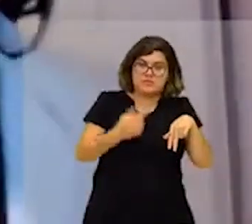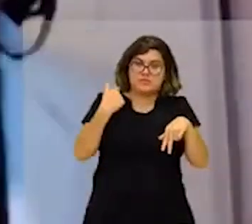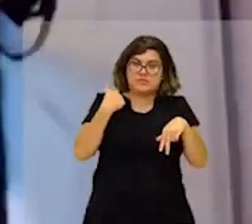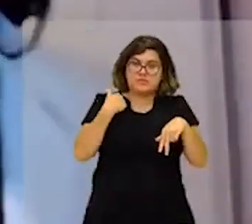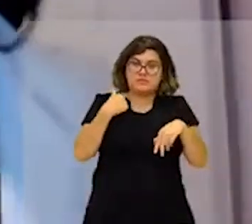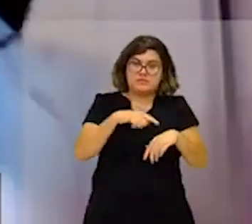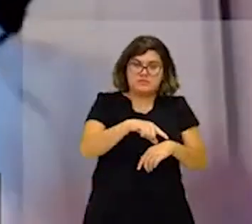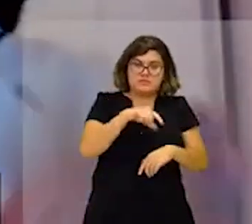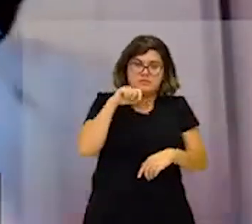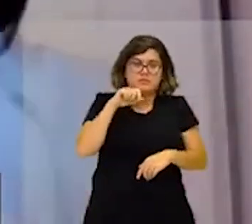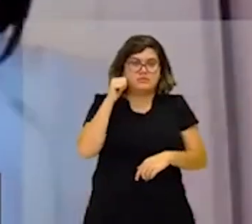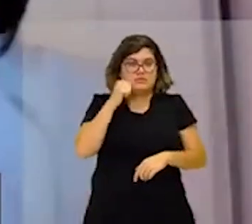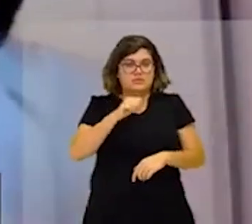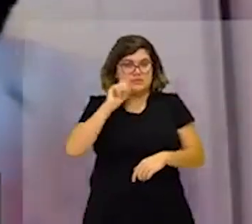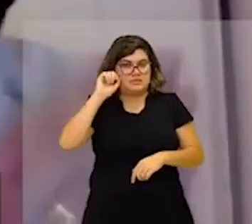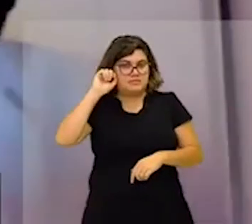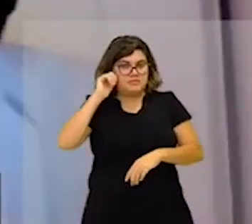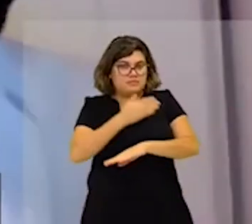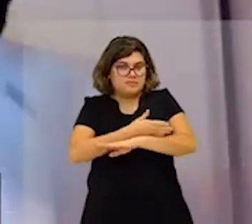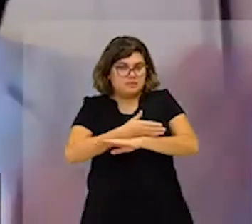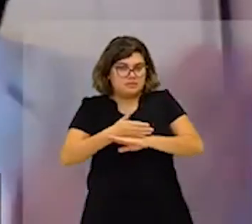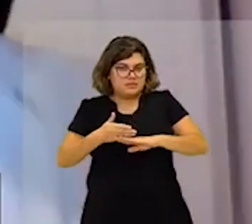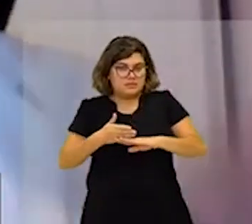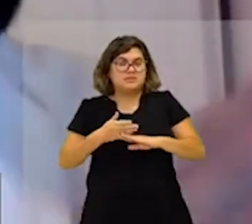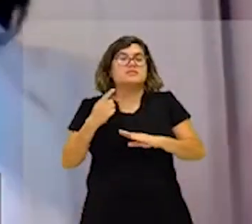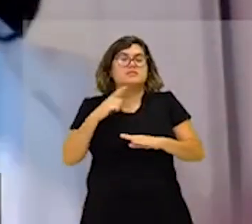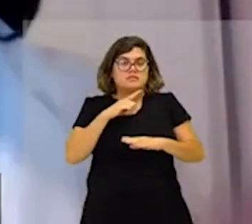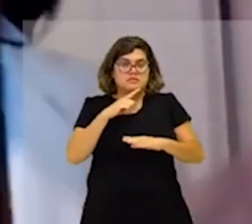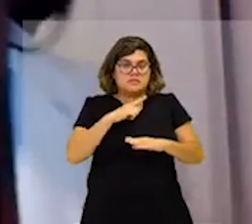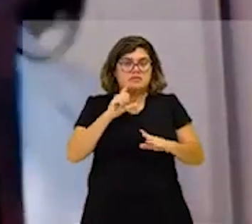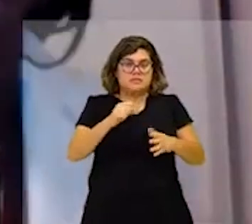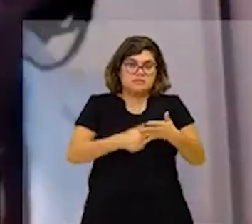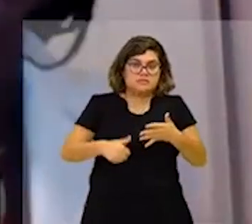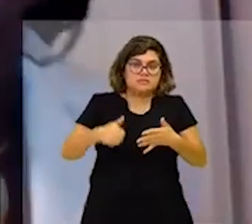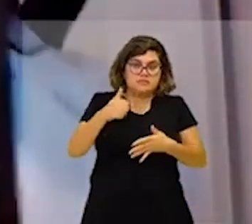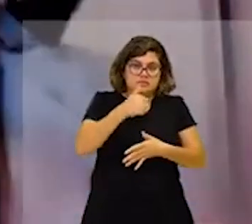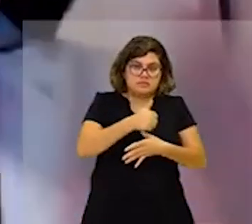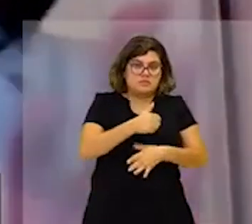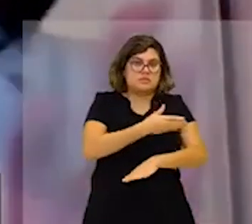mulheres brancas eu vou estar ali diante do privilégio do que todas as mulheres não se